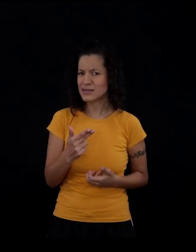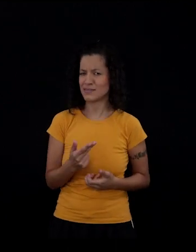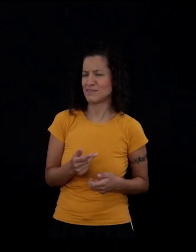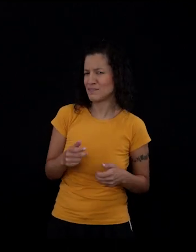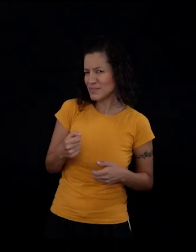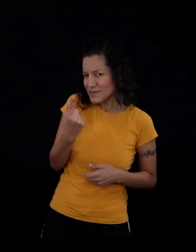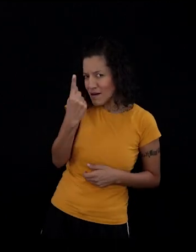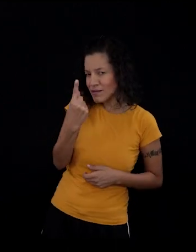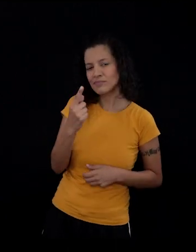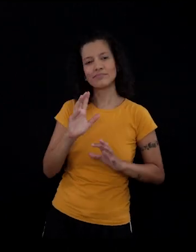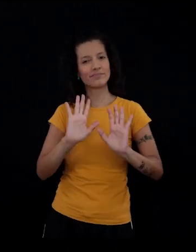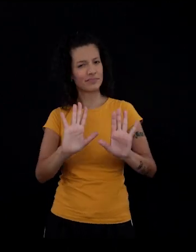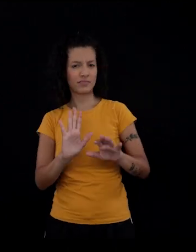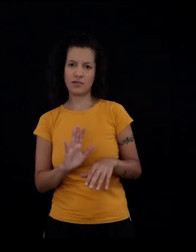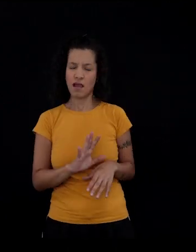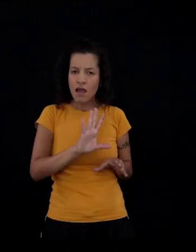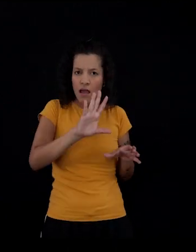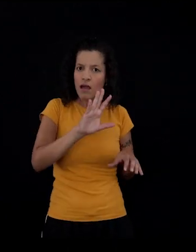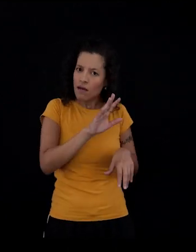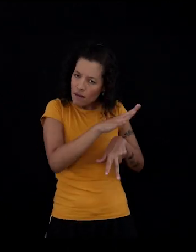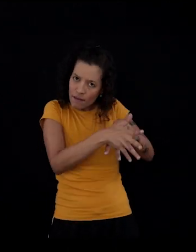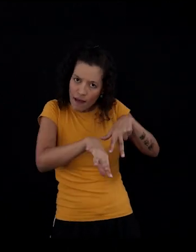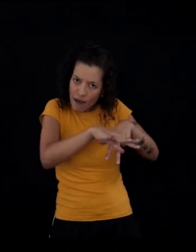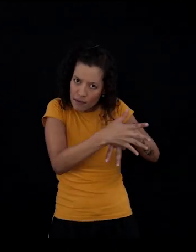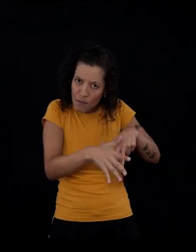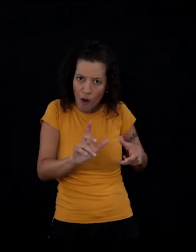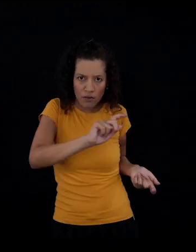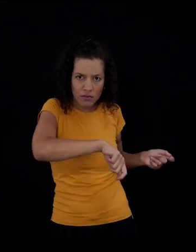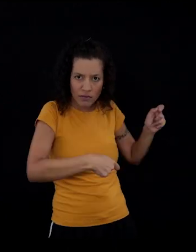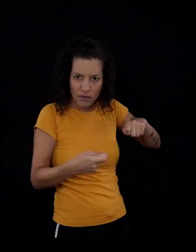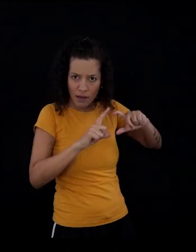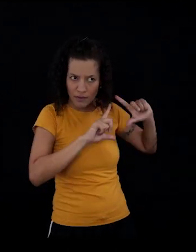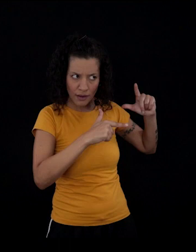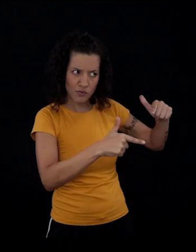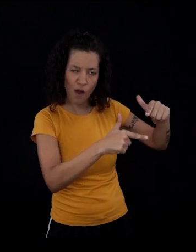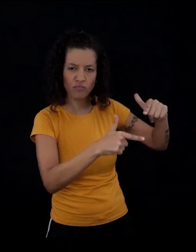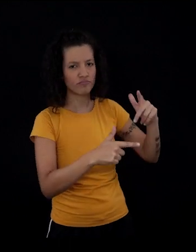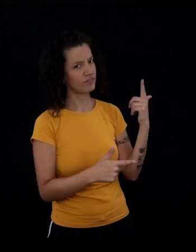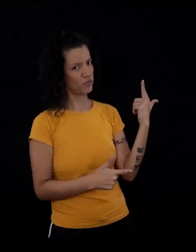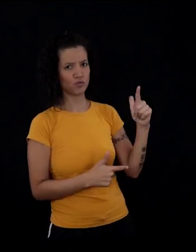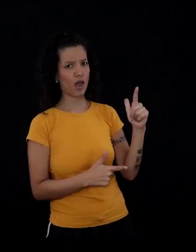essas coisas assim, no carimbó tradicional não tem. Junta um monte de gente.